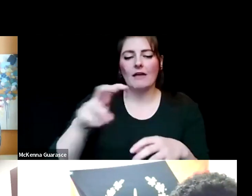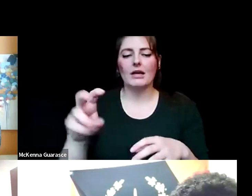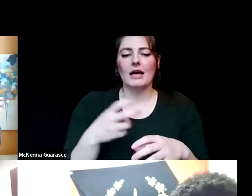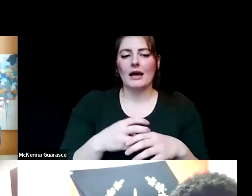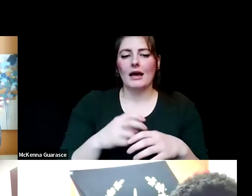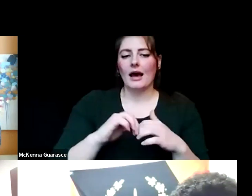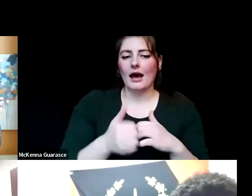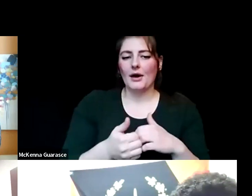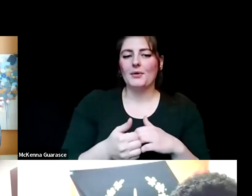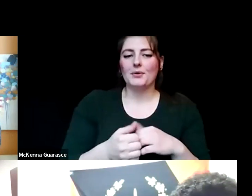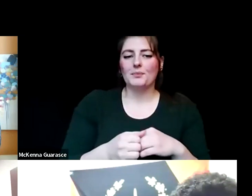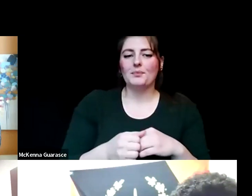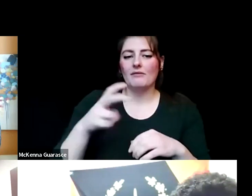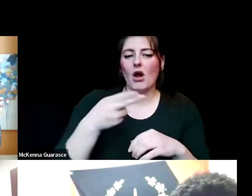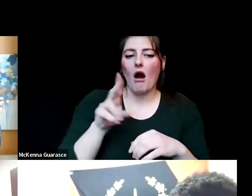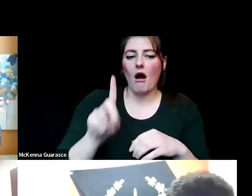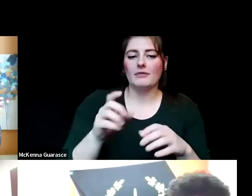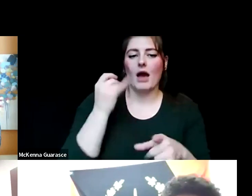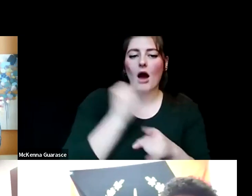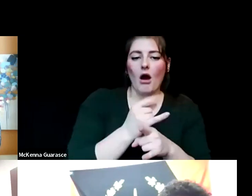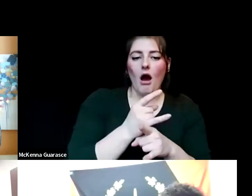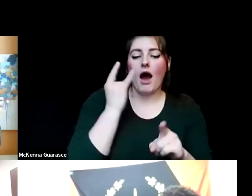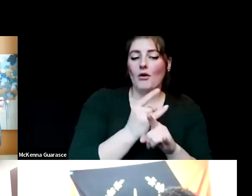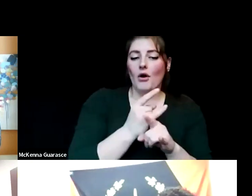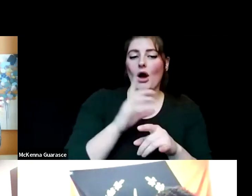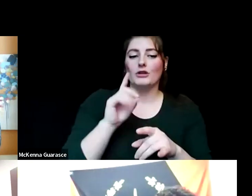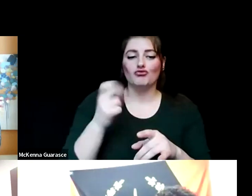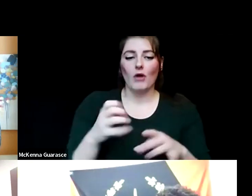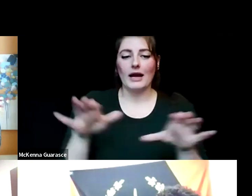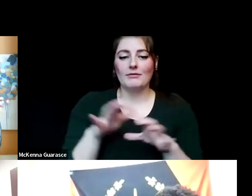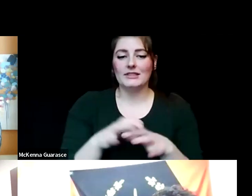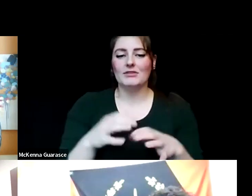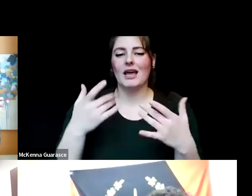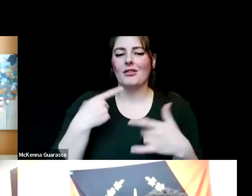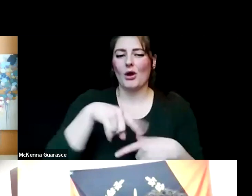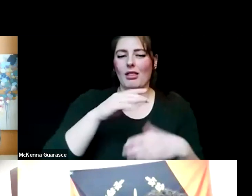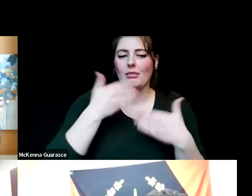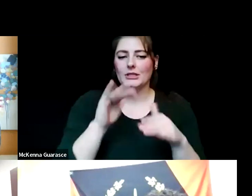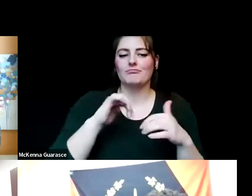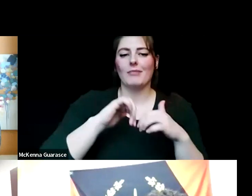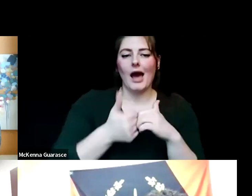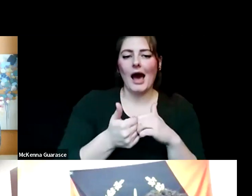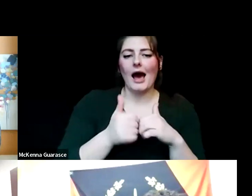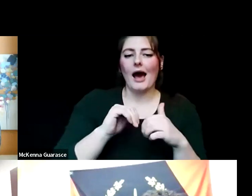los esfuerzos de reducción de daños de mi organización". Y por último: "¿Alguna sugerencia sobre cómo superar la barrera de HUD